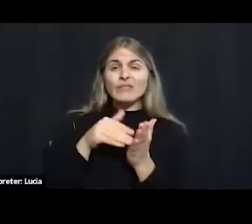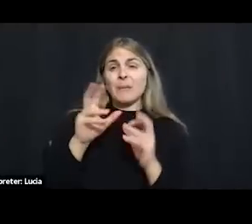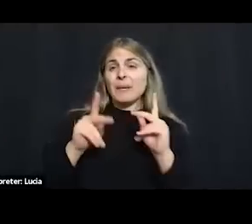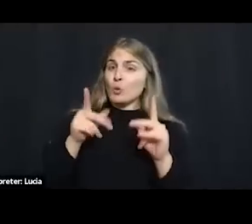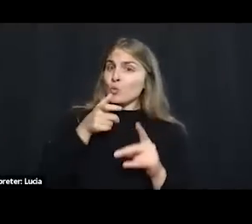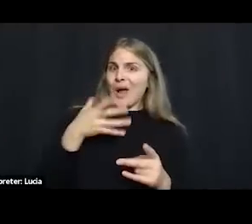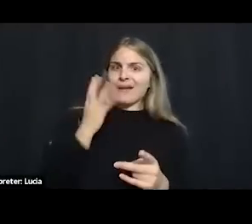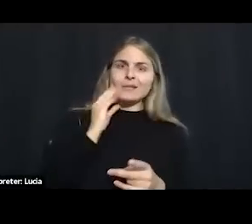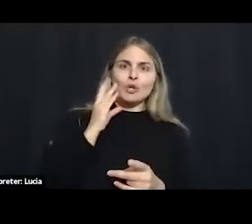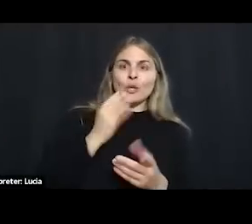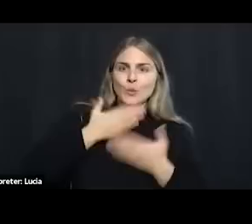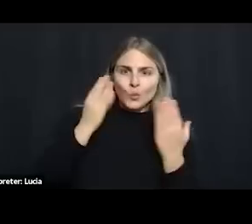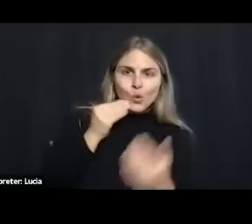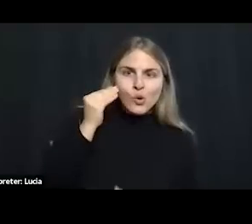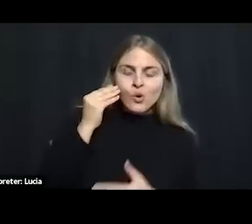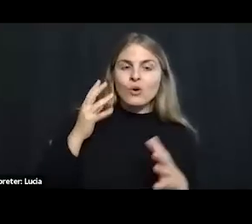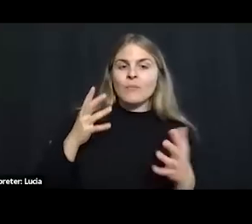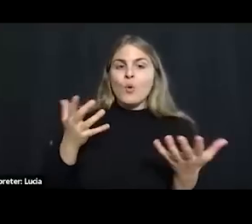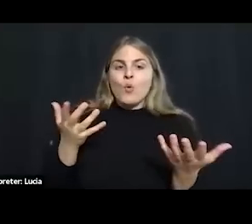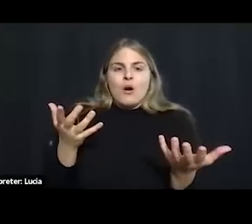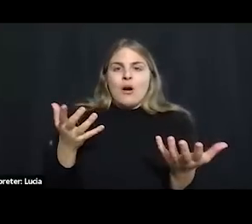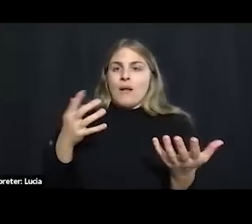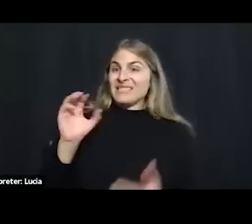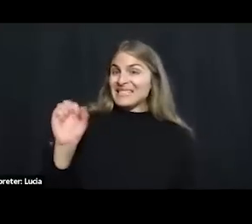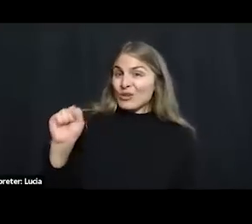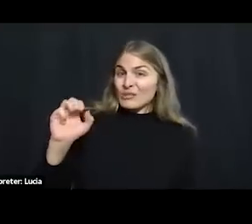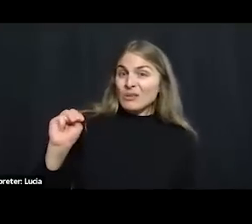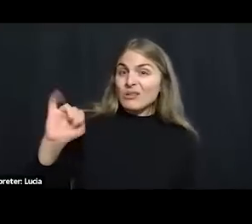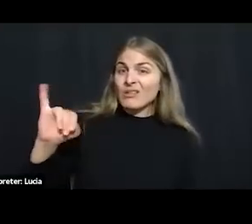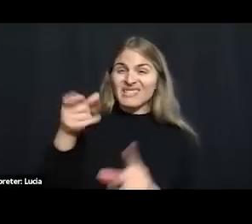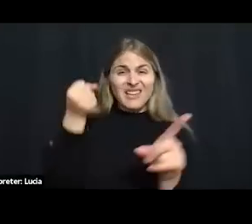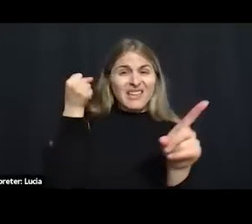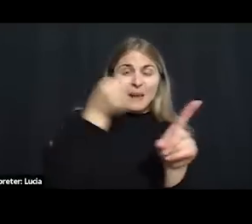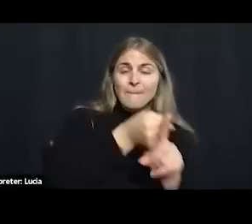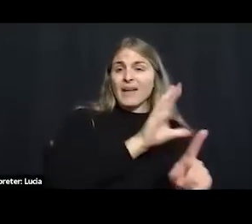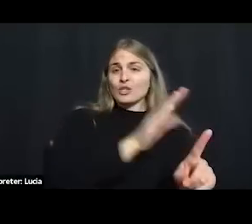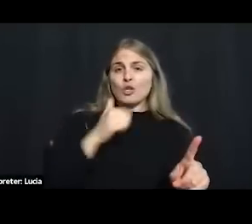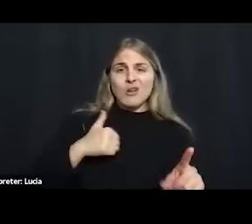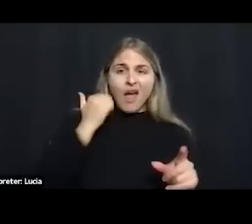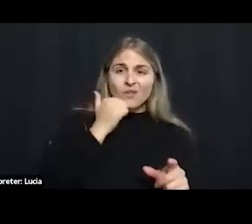la mayor parte del énfasis ha estado en actividades básicas de la vida diaria o la vida doméstica.